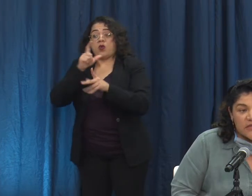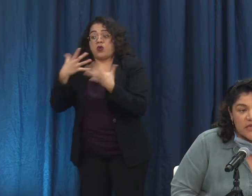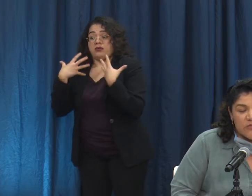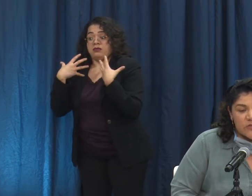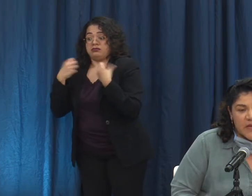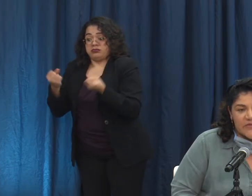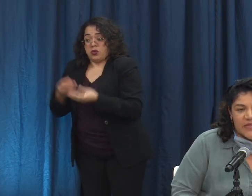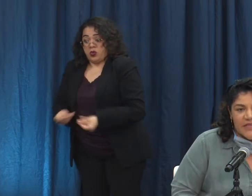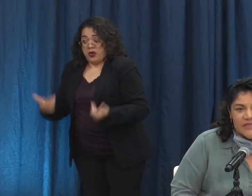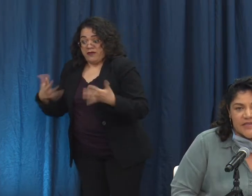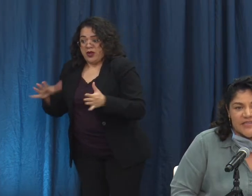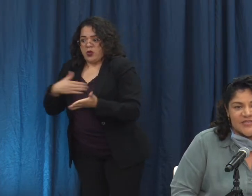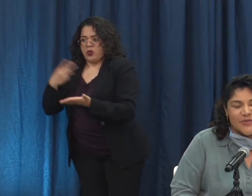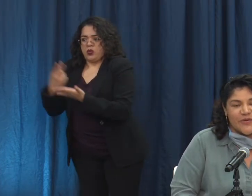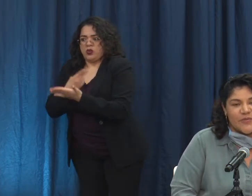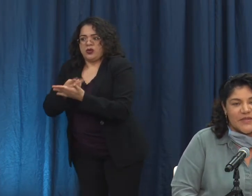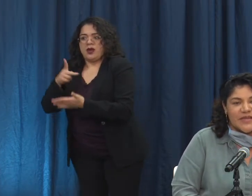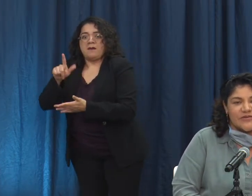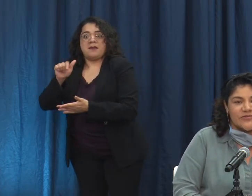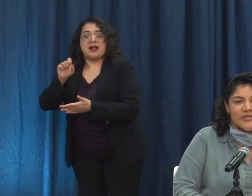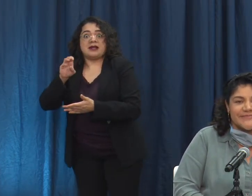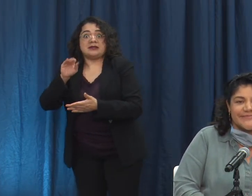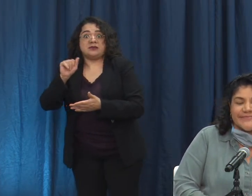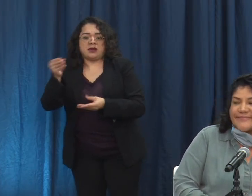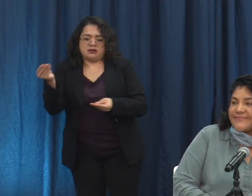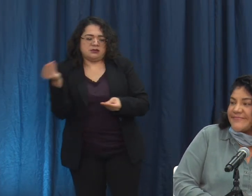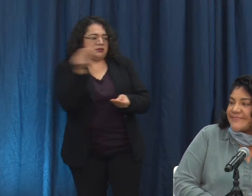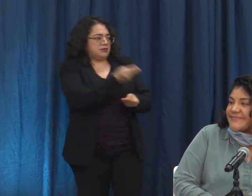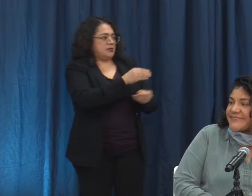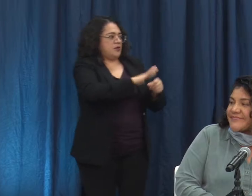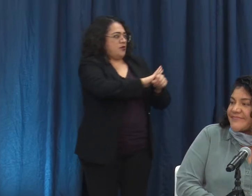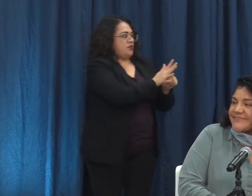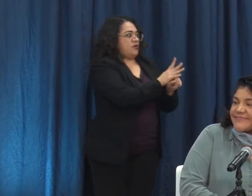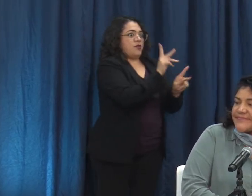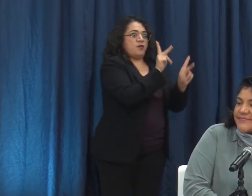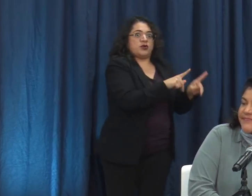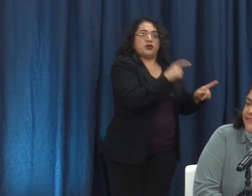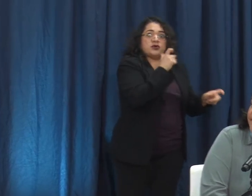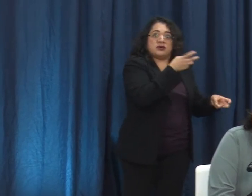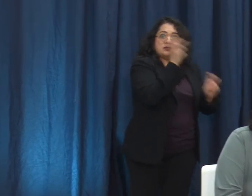tenemos para ustedes de gracias por accompany ah no soy yo gracias a todos